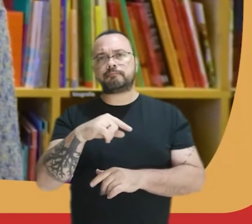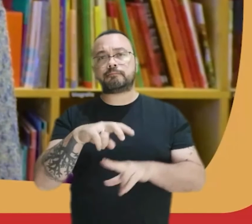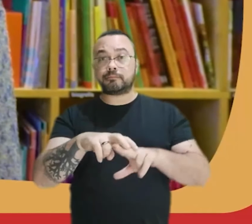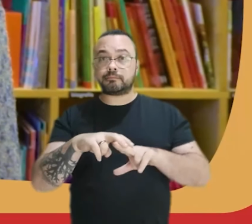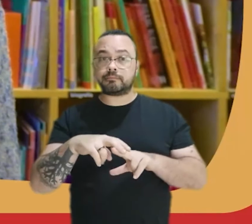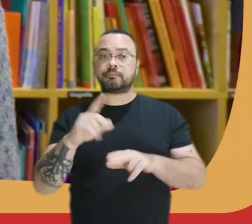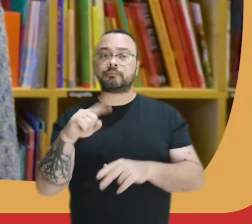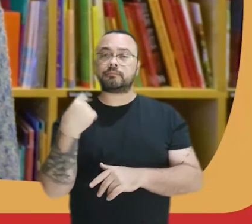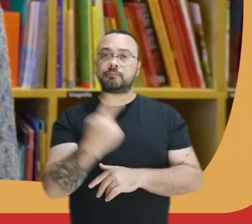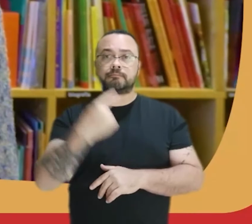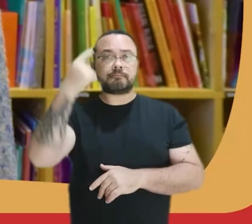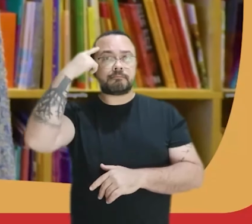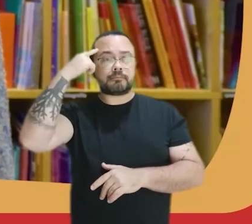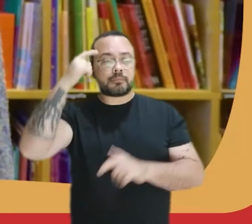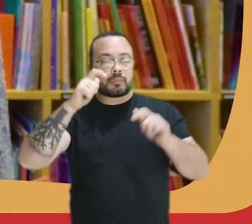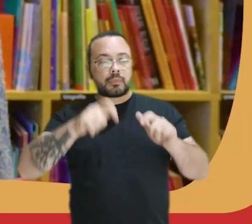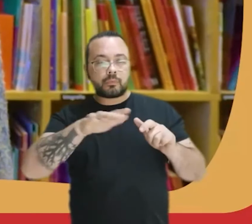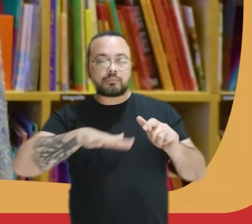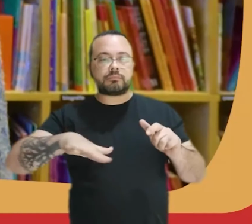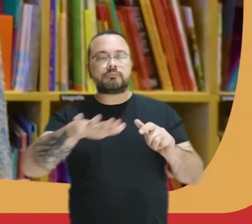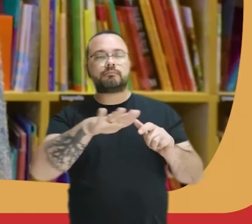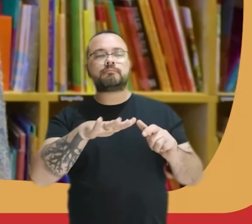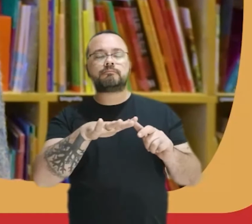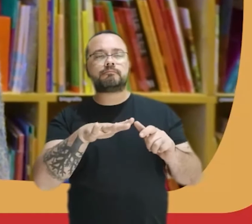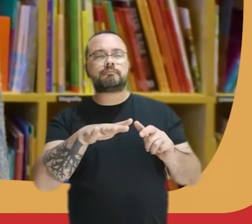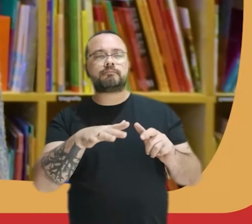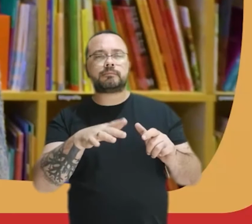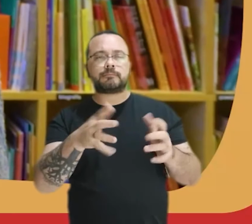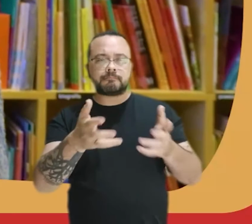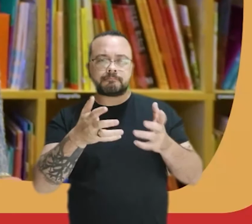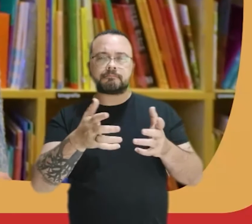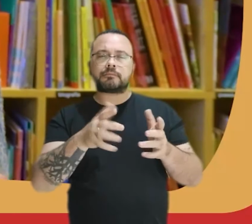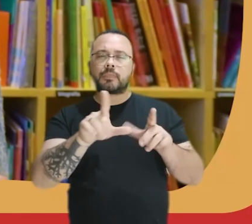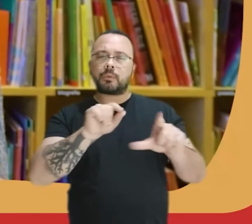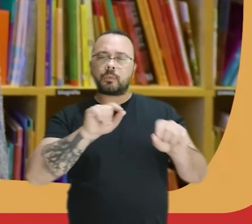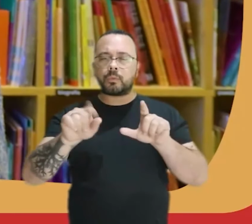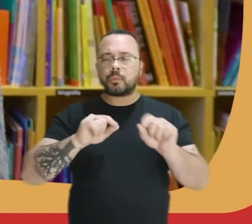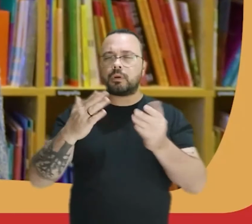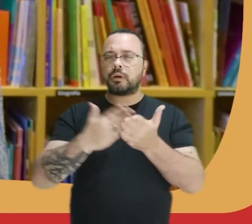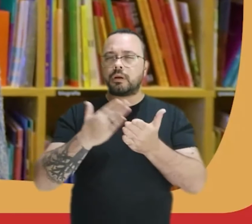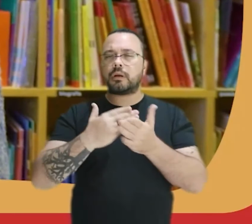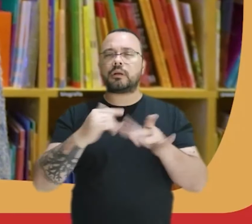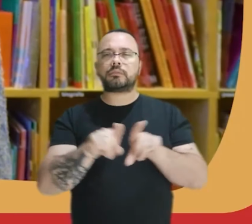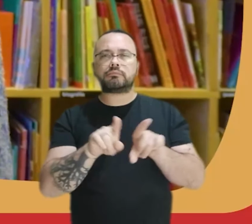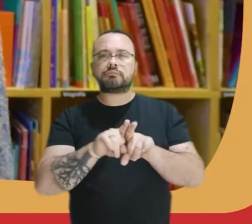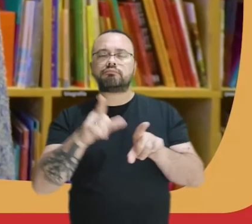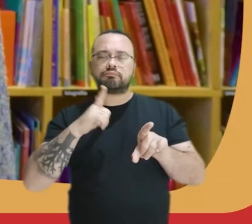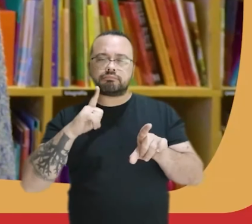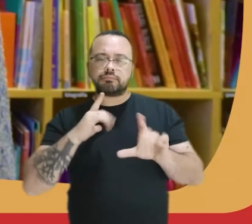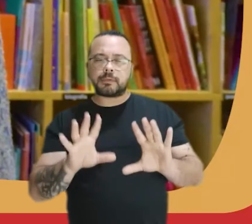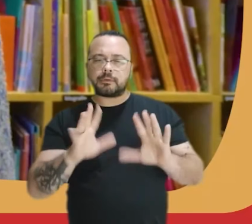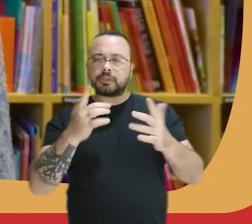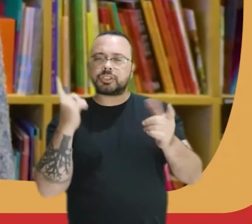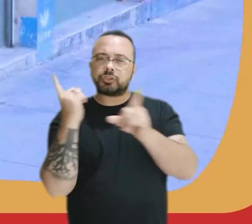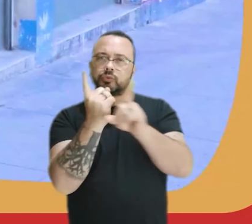De pensar um espaço físico dedicado a esse acervo, né? Pra que esses eventos, esses encontros pudessem acontecer.